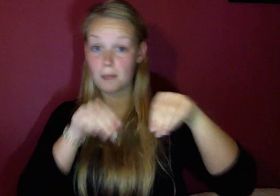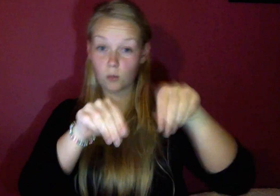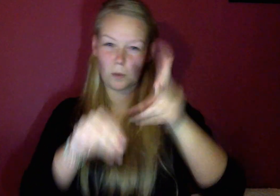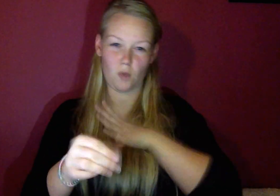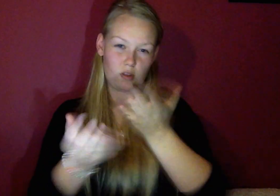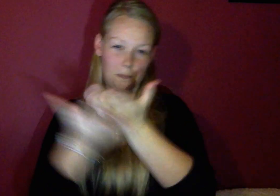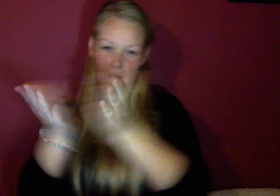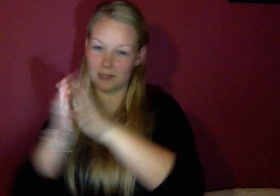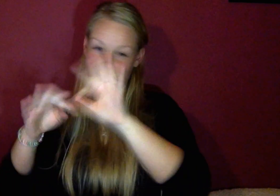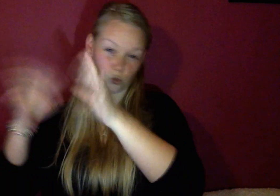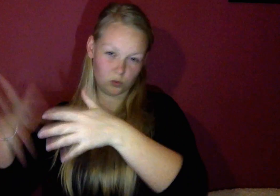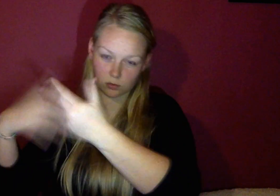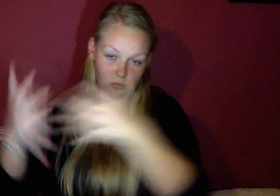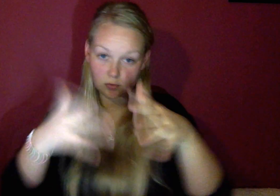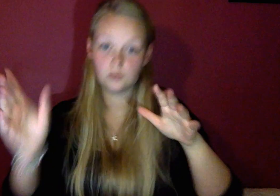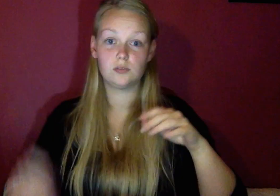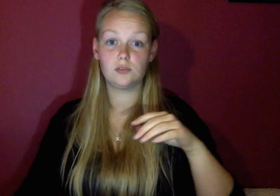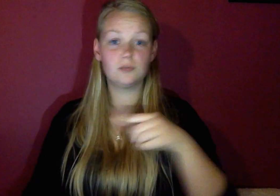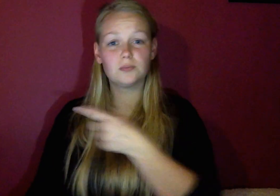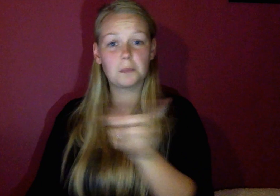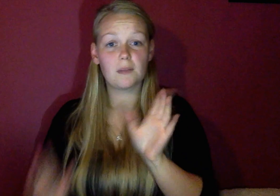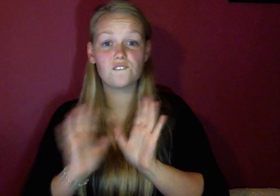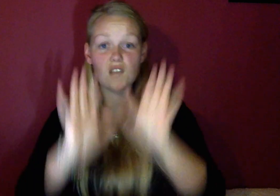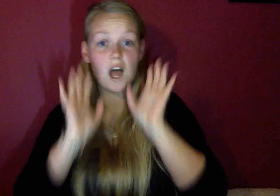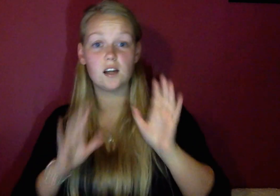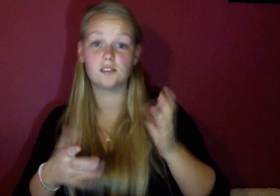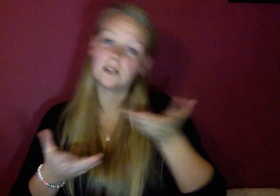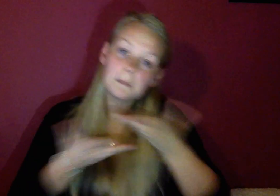även barnplantorna som har samarbete med sjukhusen och sånt. Men de vägrar att samarbeta med oss.